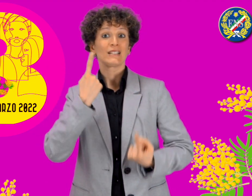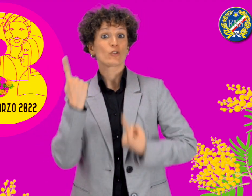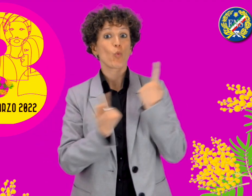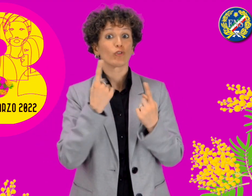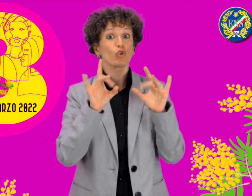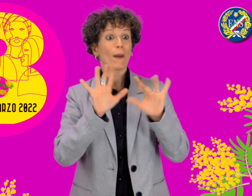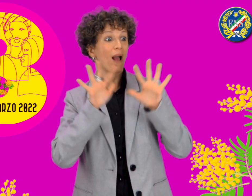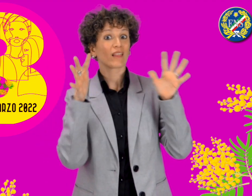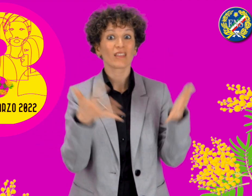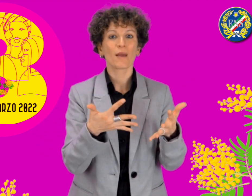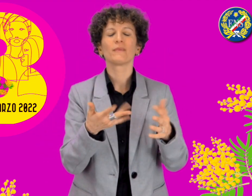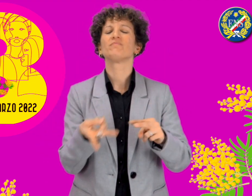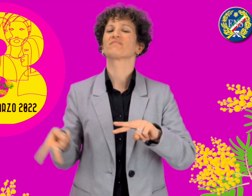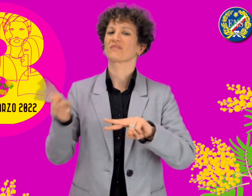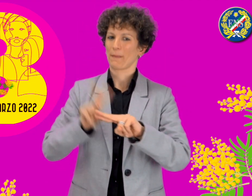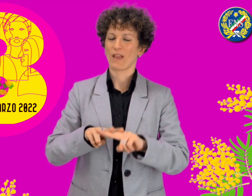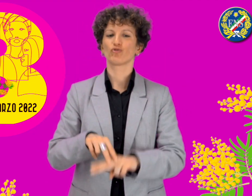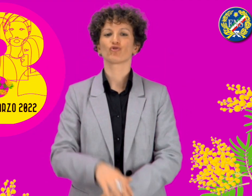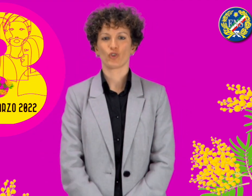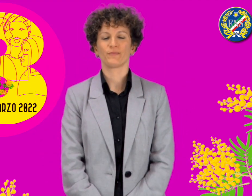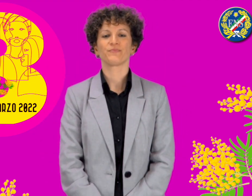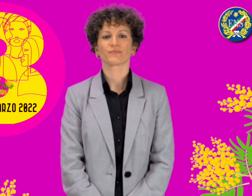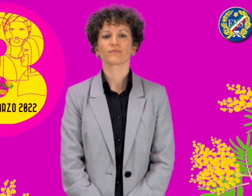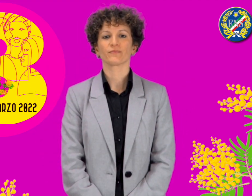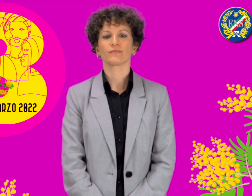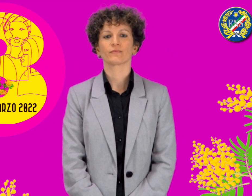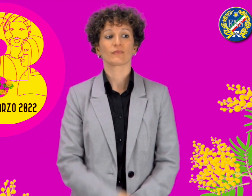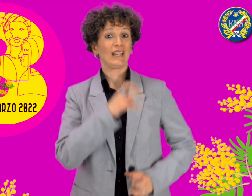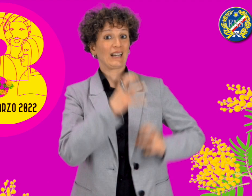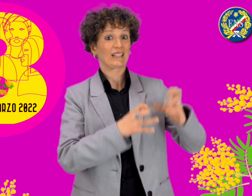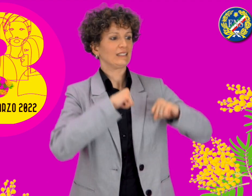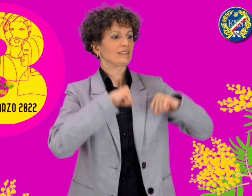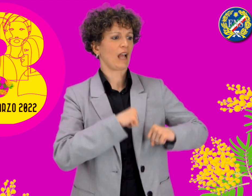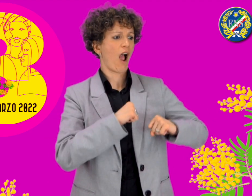in tutte le parti del mondo e che si sono aggravate in questi anni di pandemia.